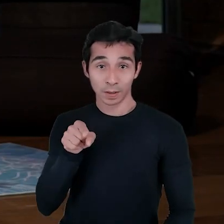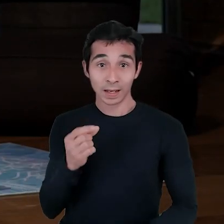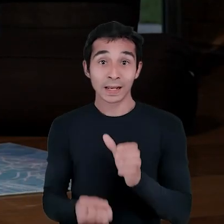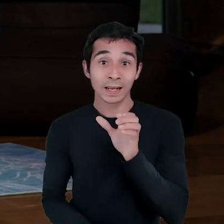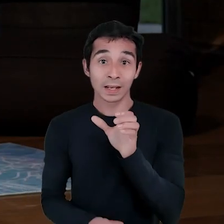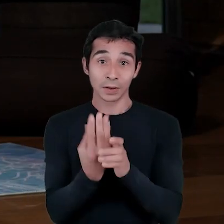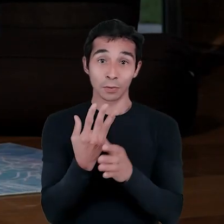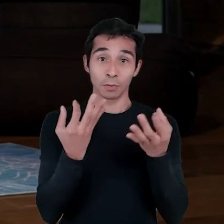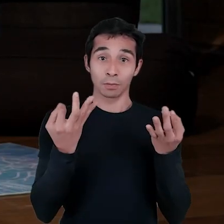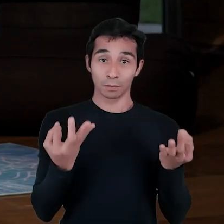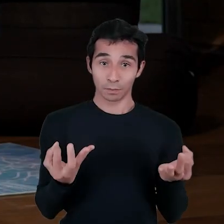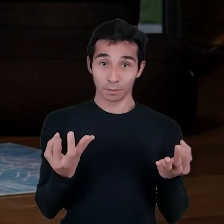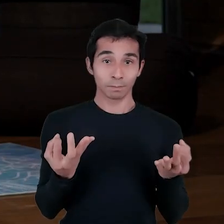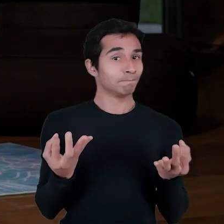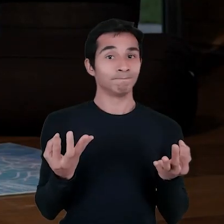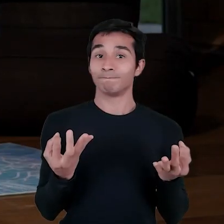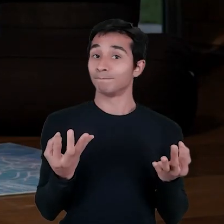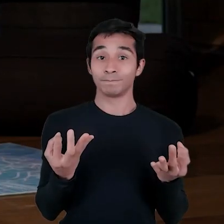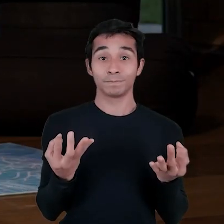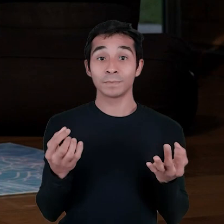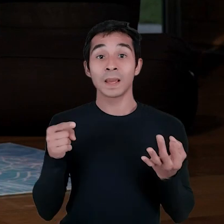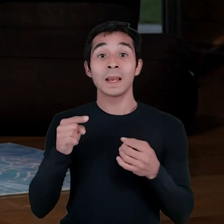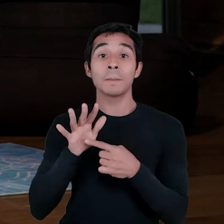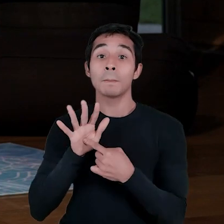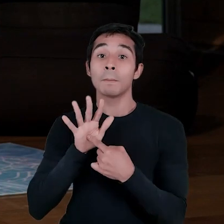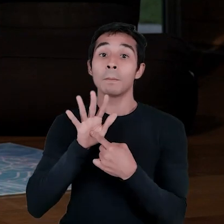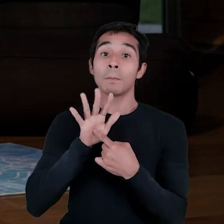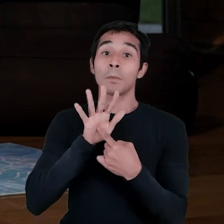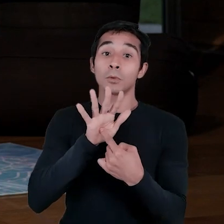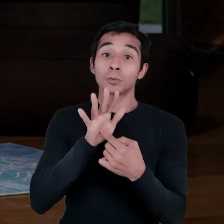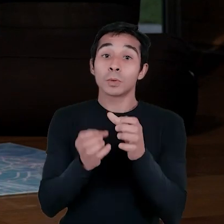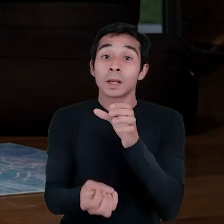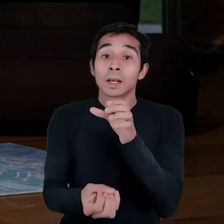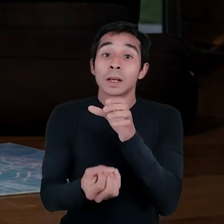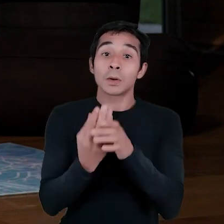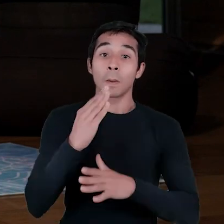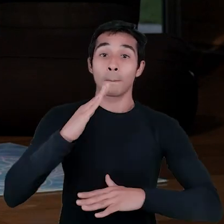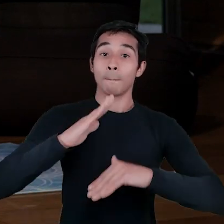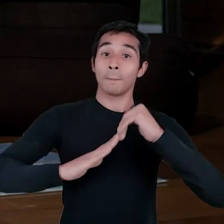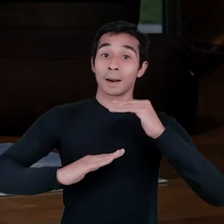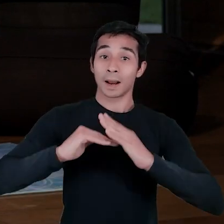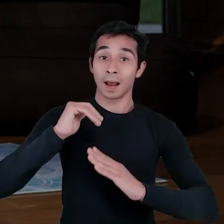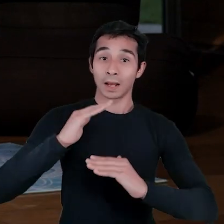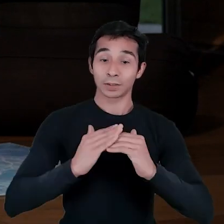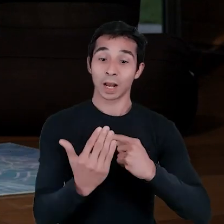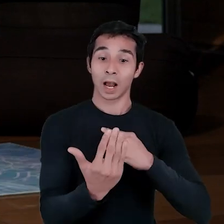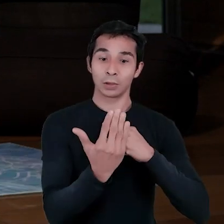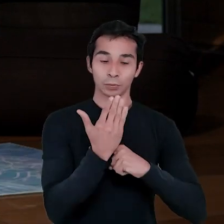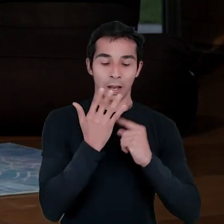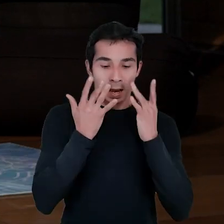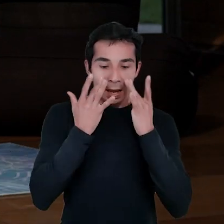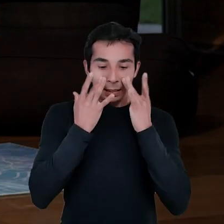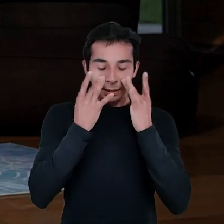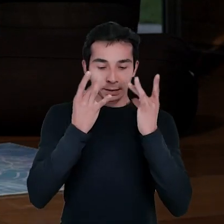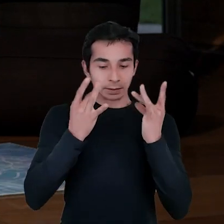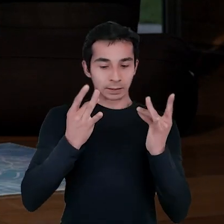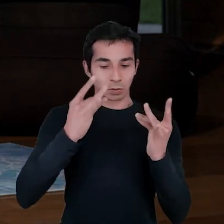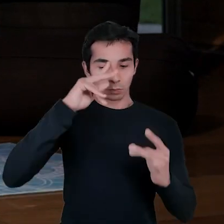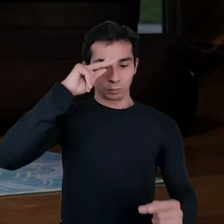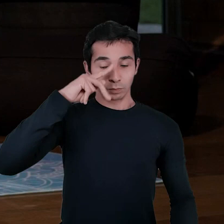Ele apresentou um corpo integrado de técnicas e práticas de interiorização da atenção,